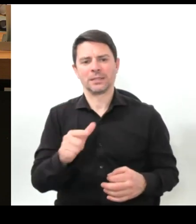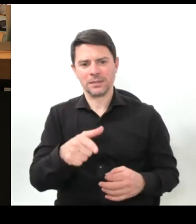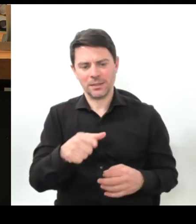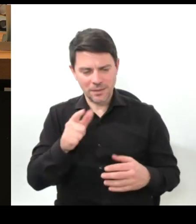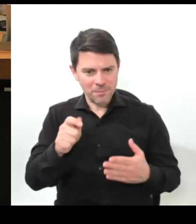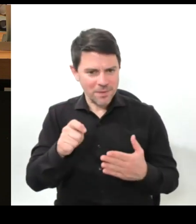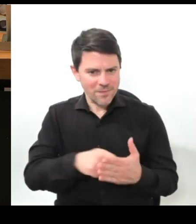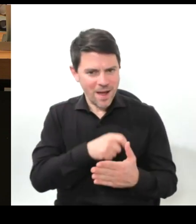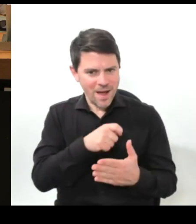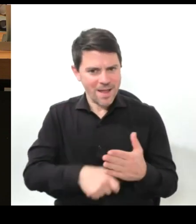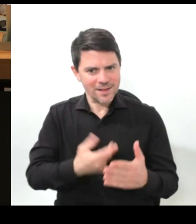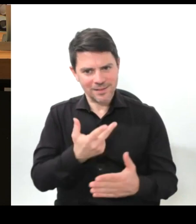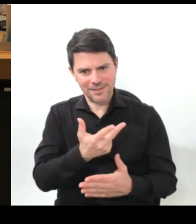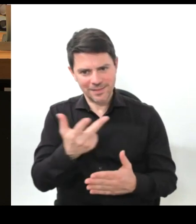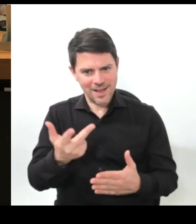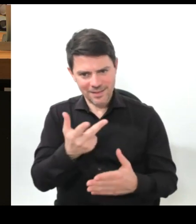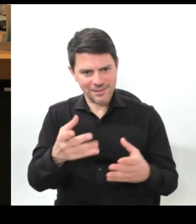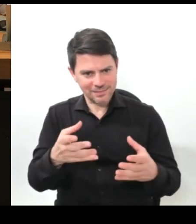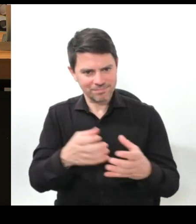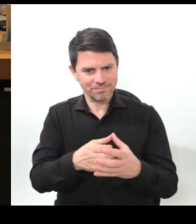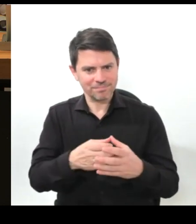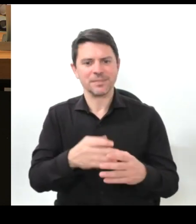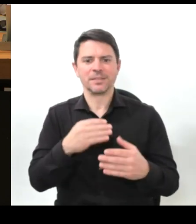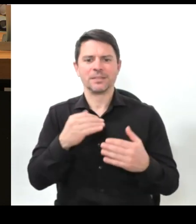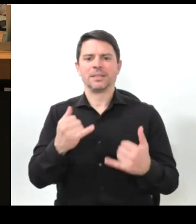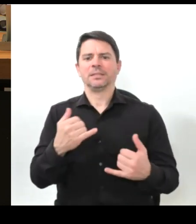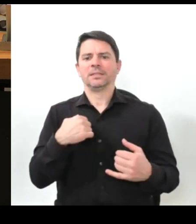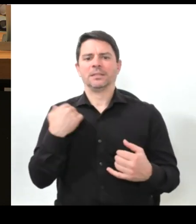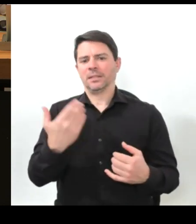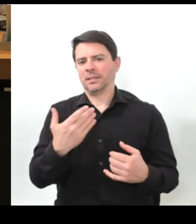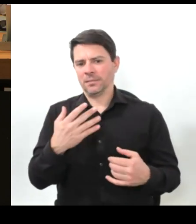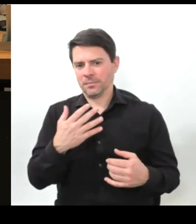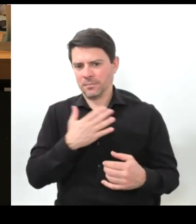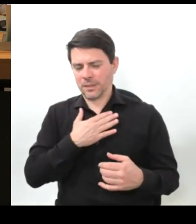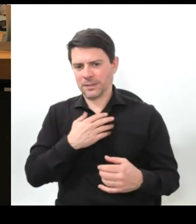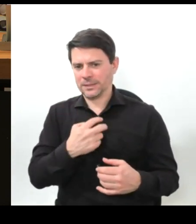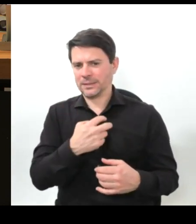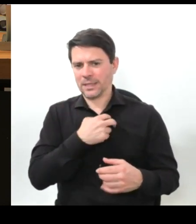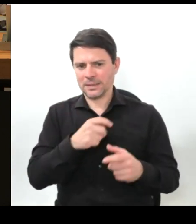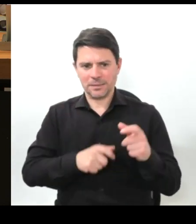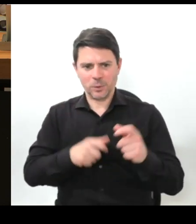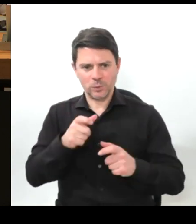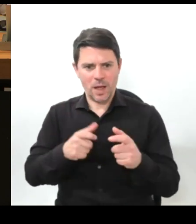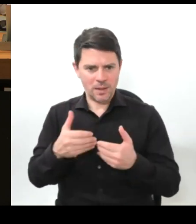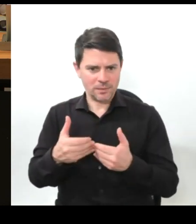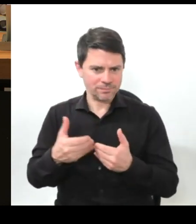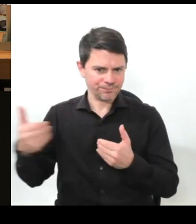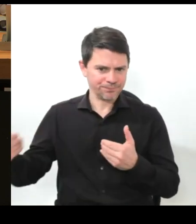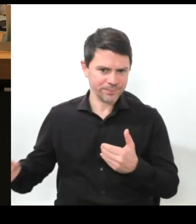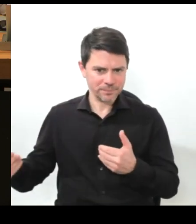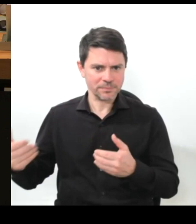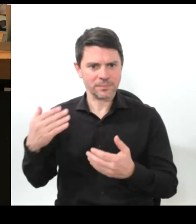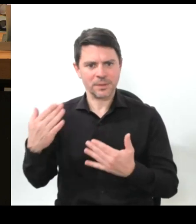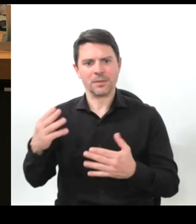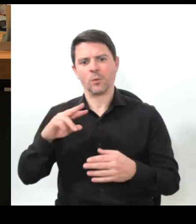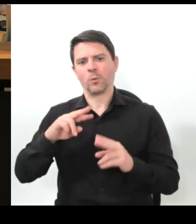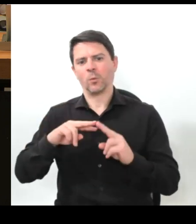umzukrempeln, kann Sinn machen. Man erkennt womöglich, dass man Fehler gemacht hat, aber das man jetzt jetzt im Jahr 23, ein